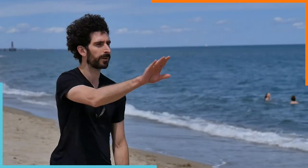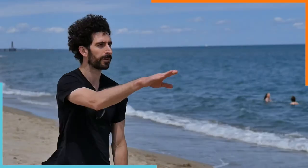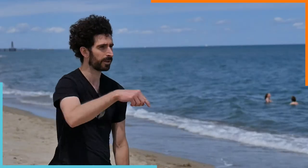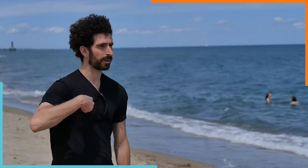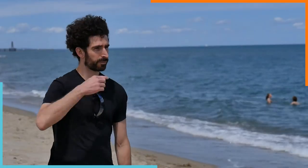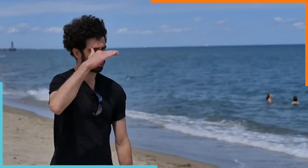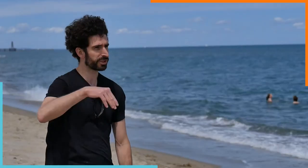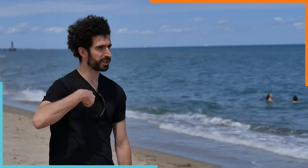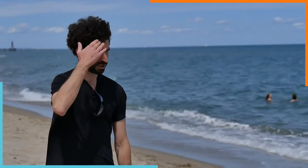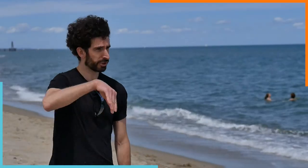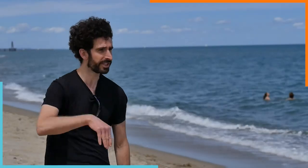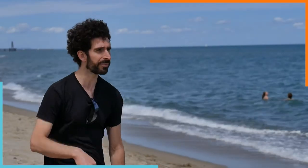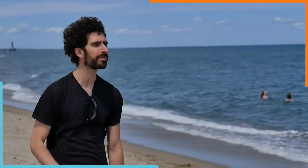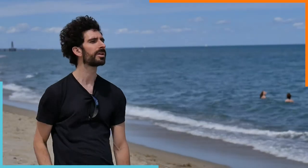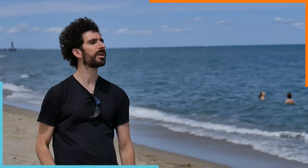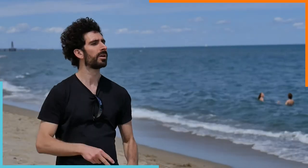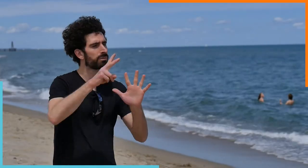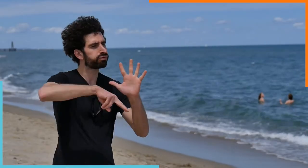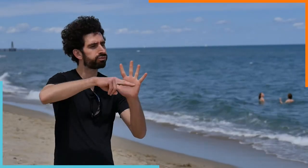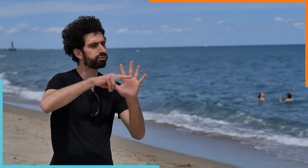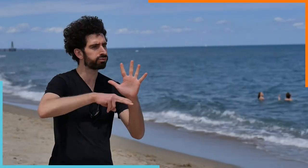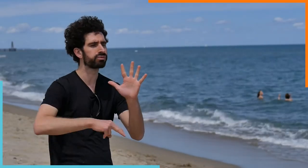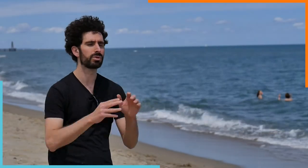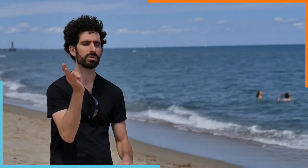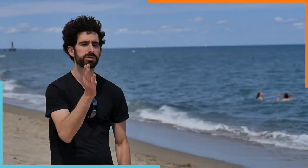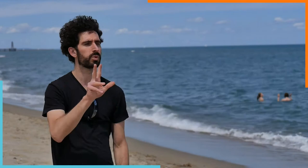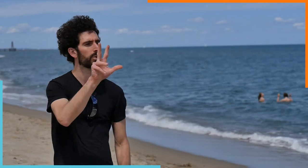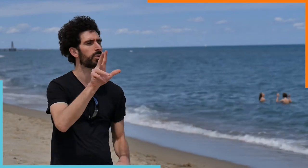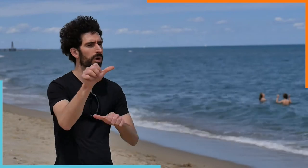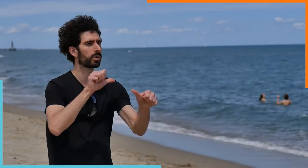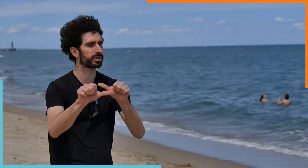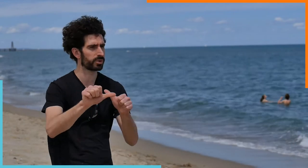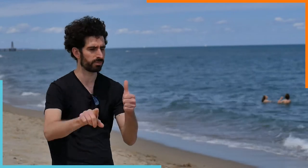Hey, moi je sais ! Le Mistral a besoin de trois conditions.